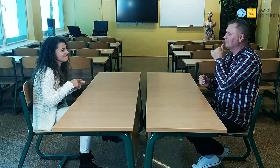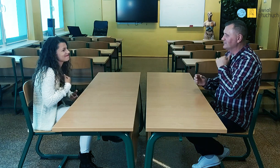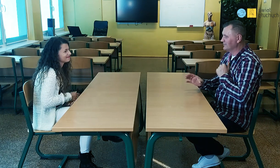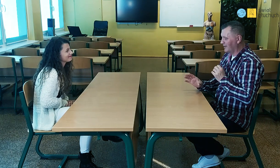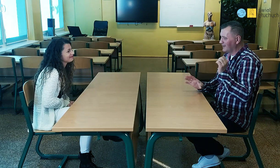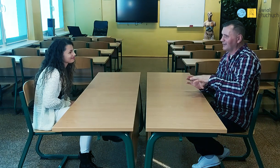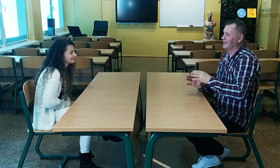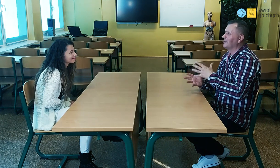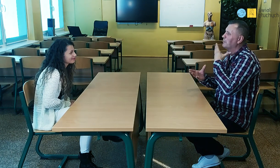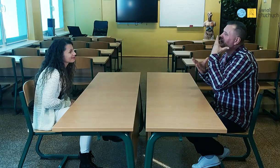U mnie też tak było.